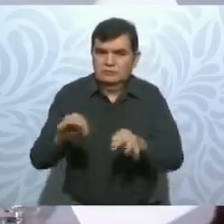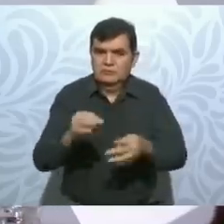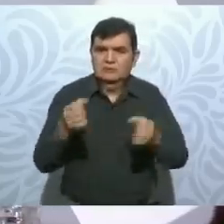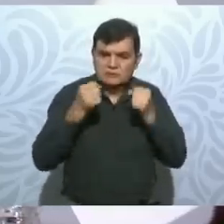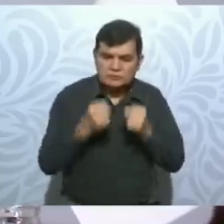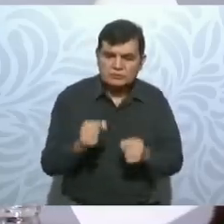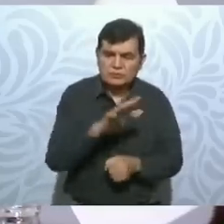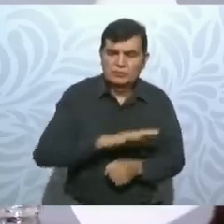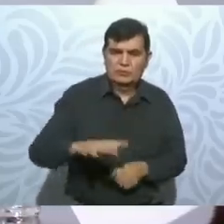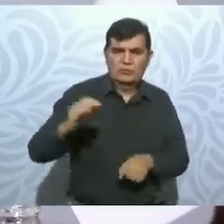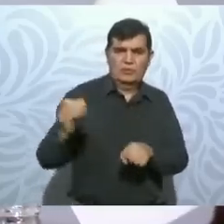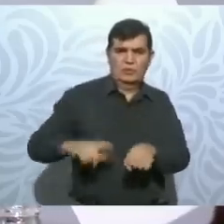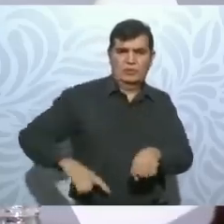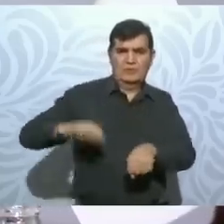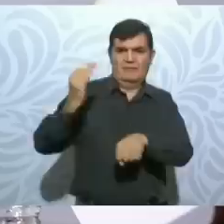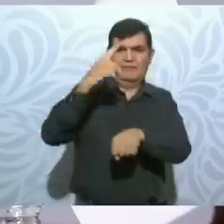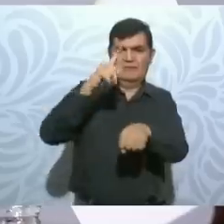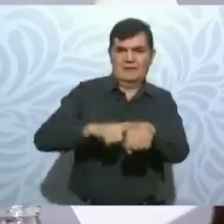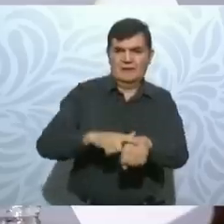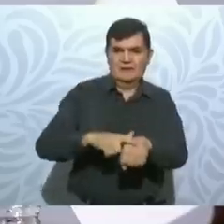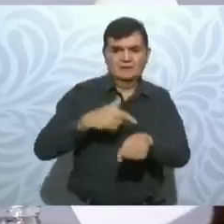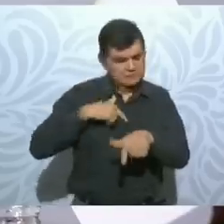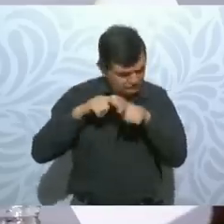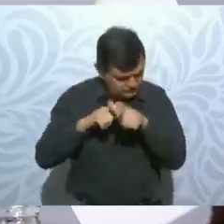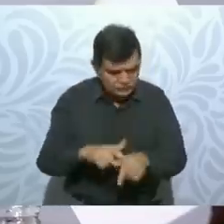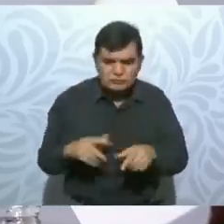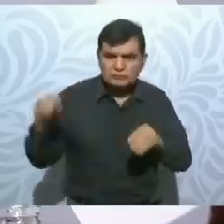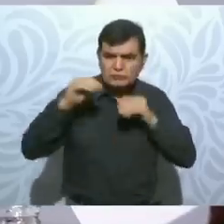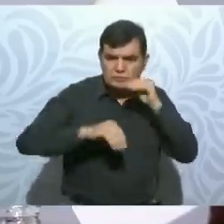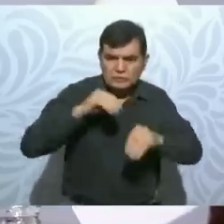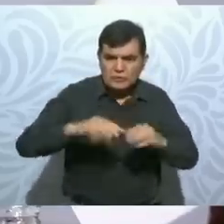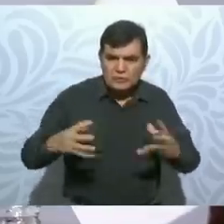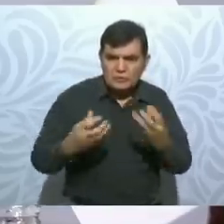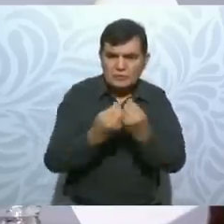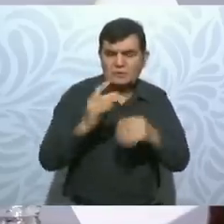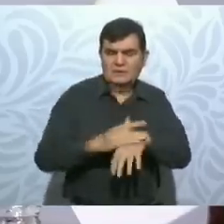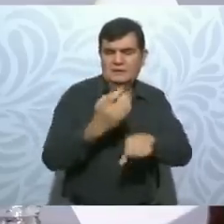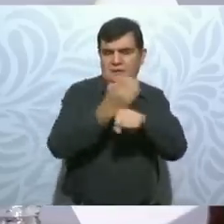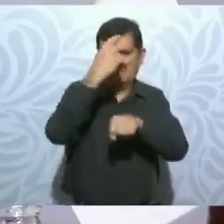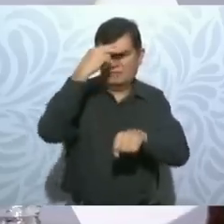Gobierno Federal vamos a seguir sumando las capacidades del estado mexicano y trabajando